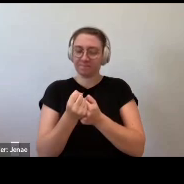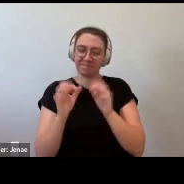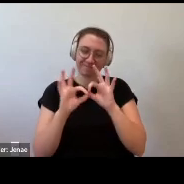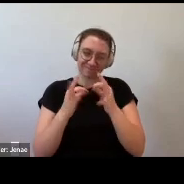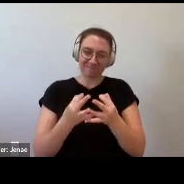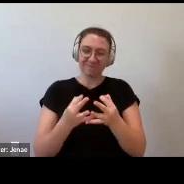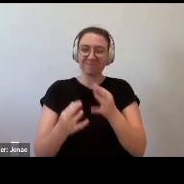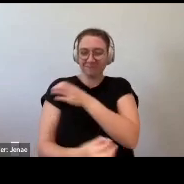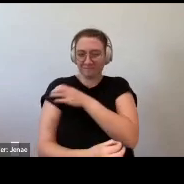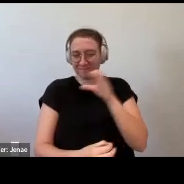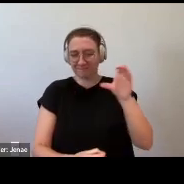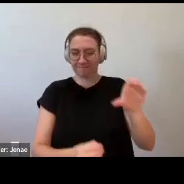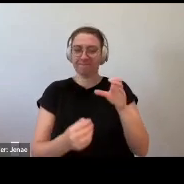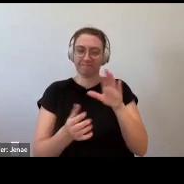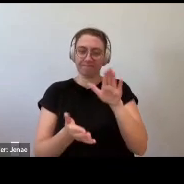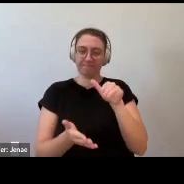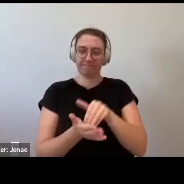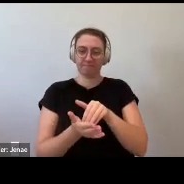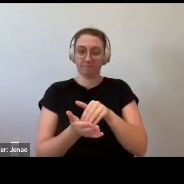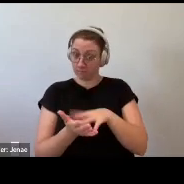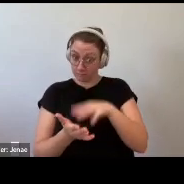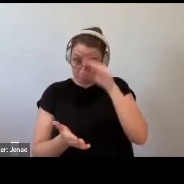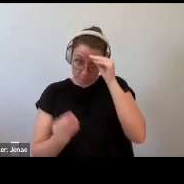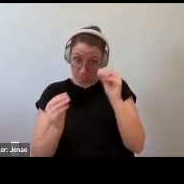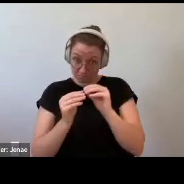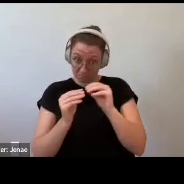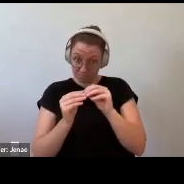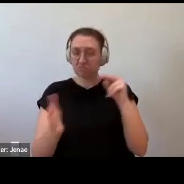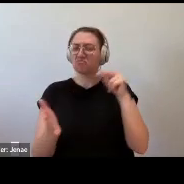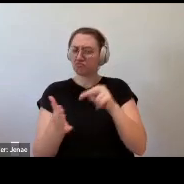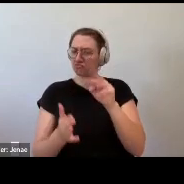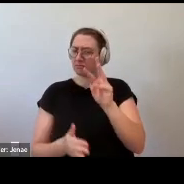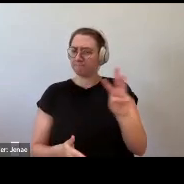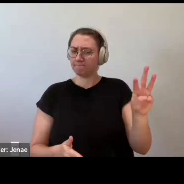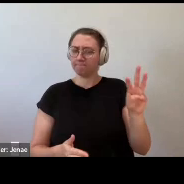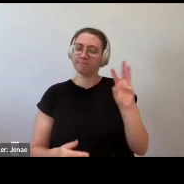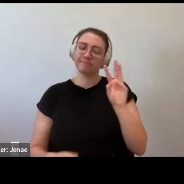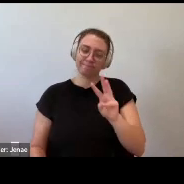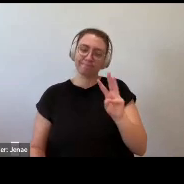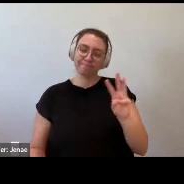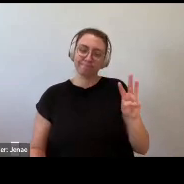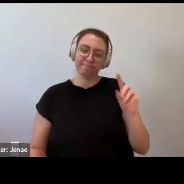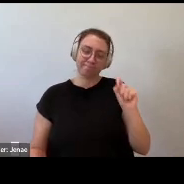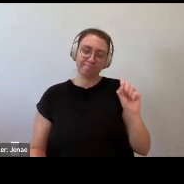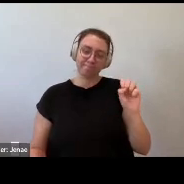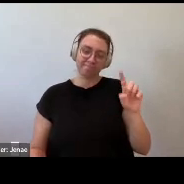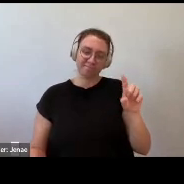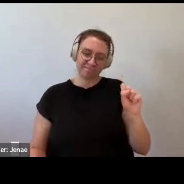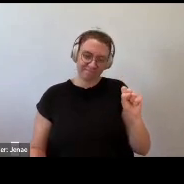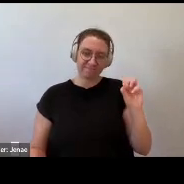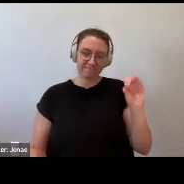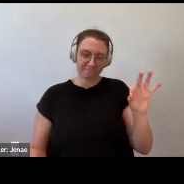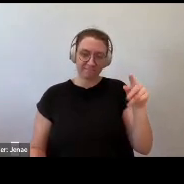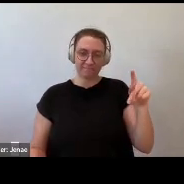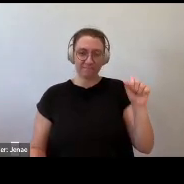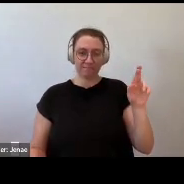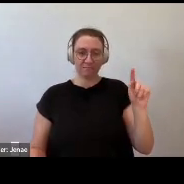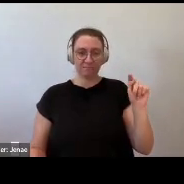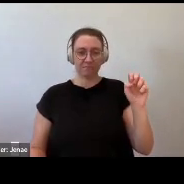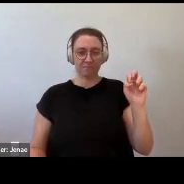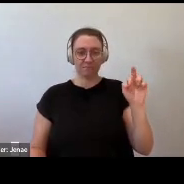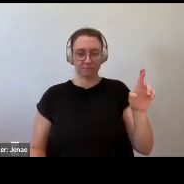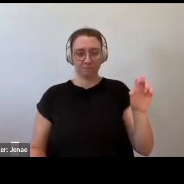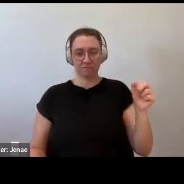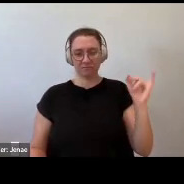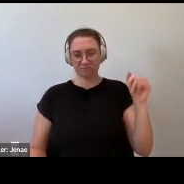centros de empoderamiento familiar. Para obtener más información, visite nuestro sitio web: www.seedsofpartnership.org.